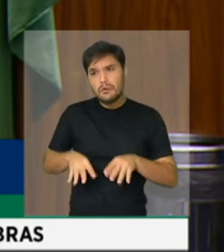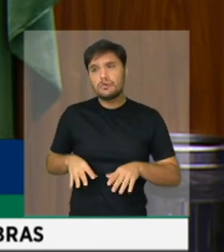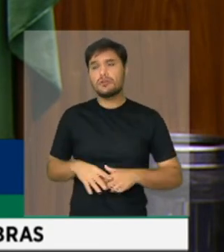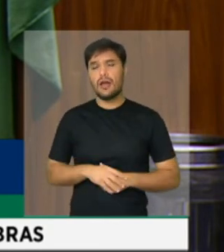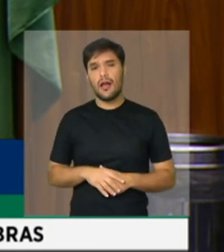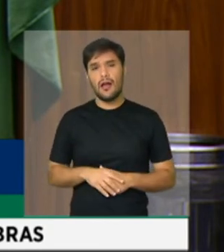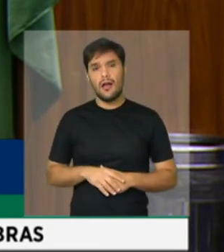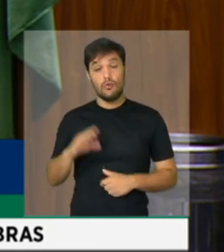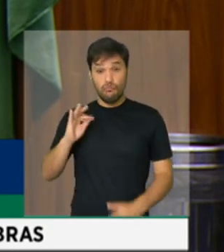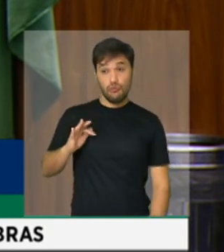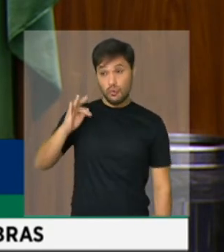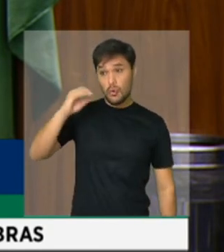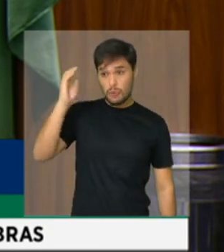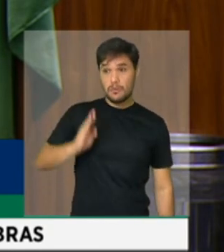QUE EMPREENDEM, NO DESTINO DO NOSSO PAÍS. É MUITO